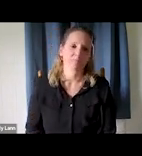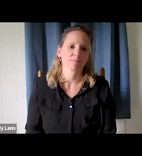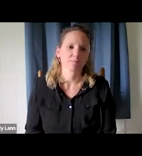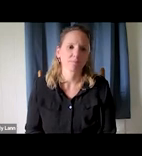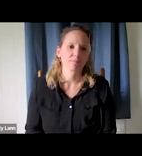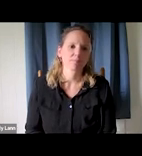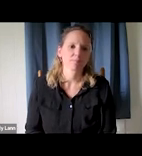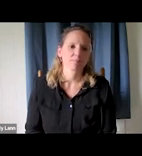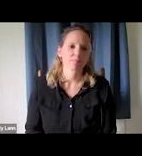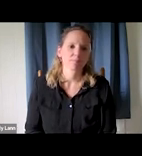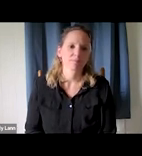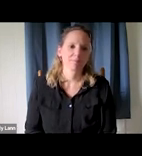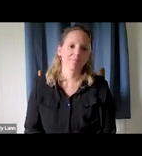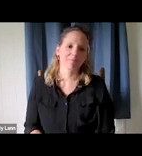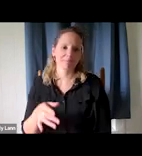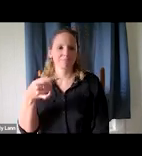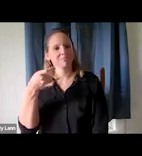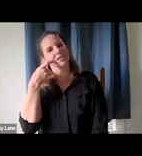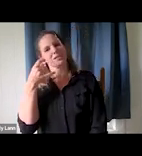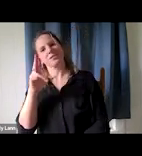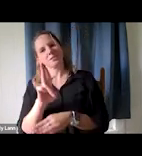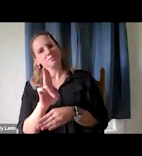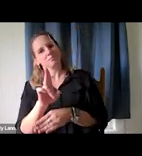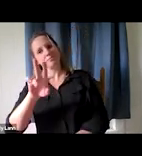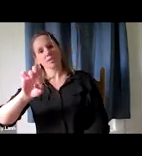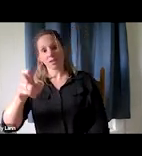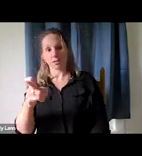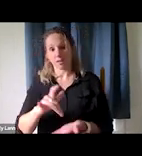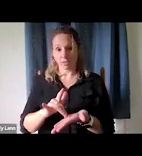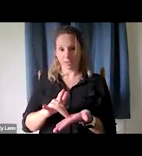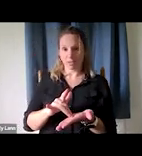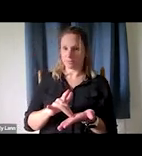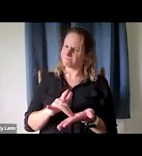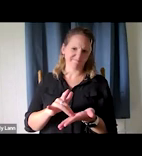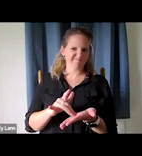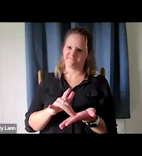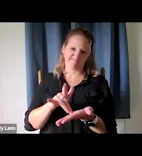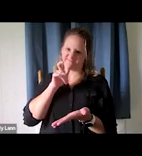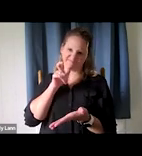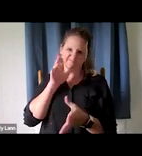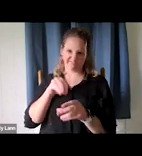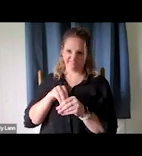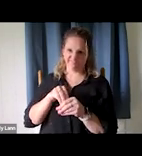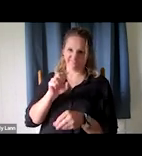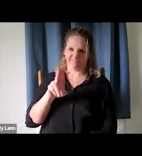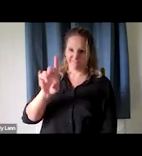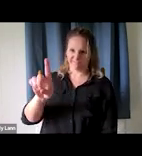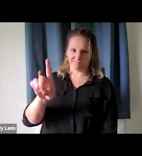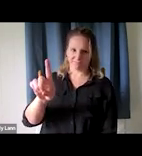La adicción o el uso de medicamentos recetados no son considerados un trastorno por consumo de sustancias